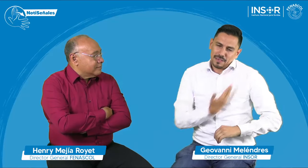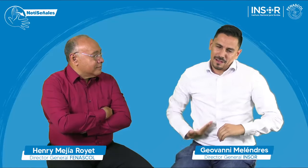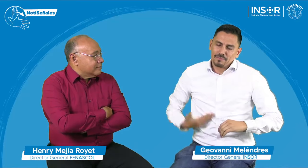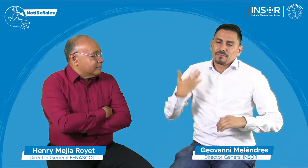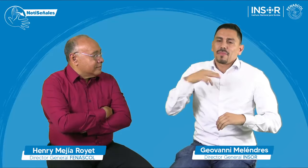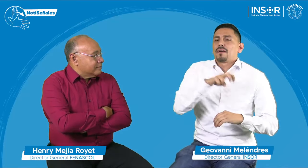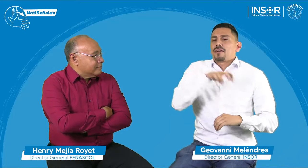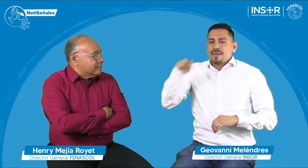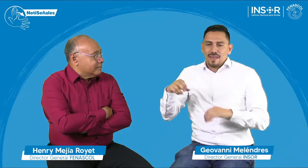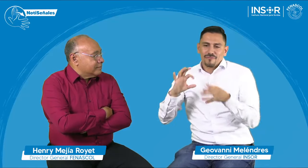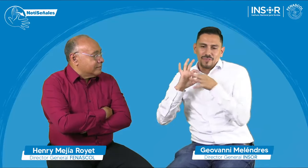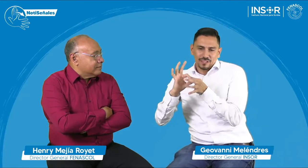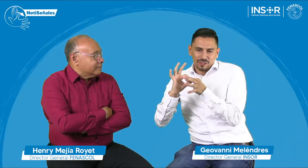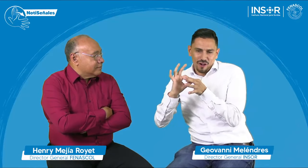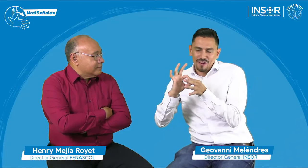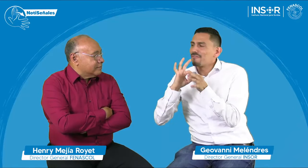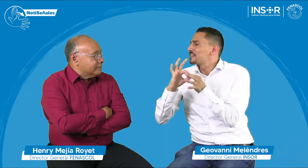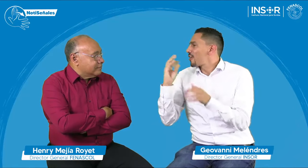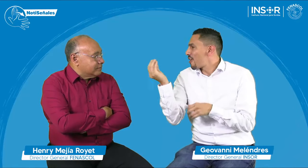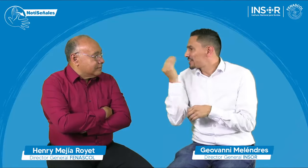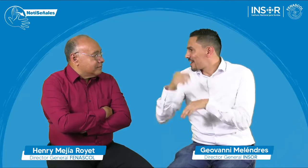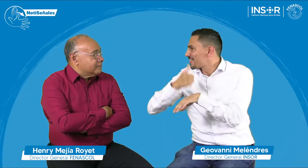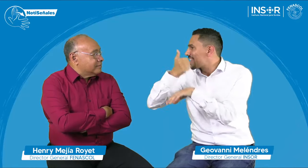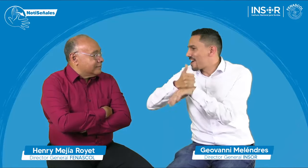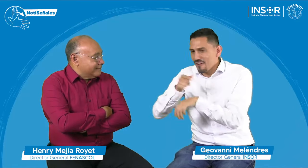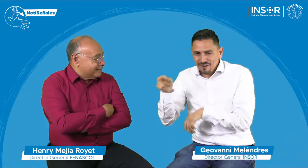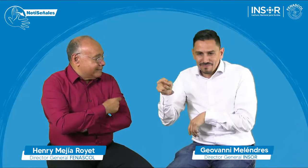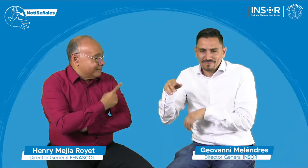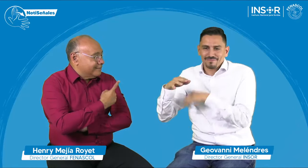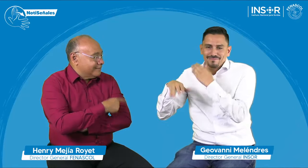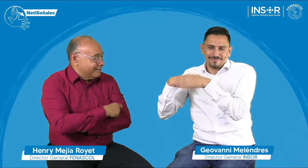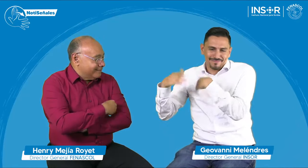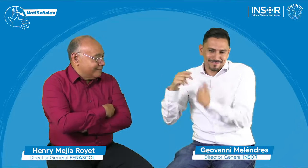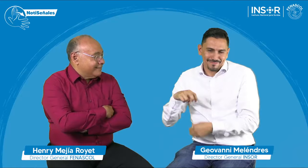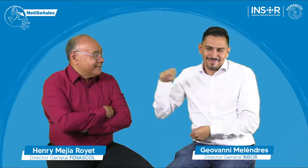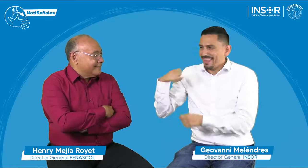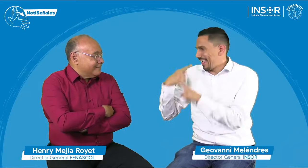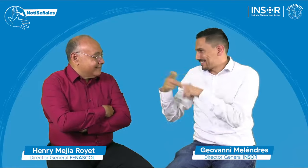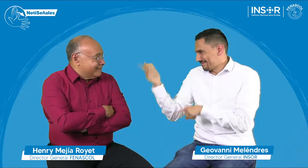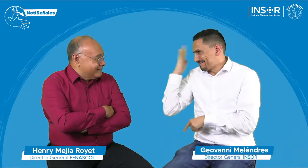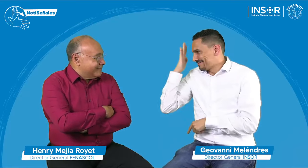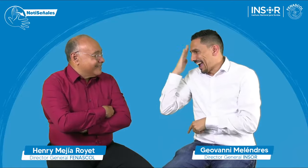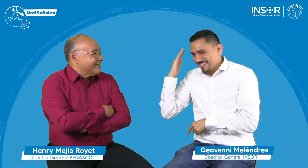ansia de ser líder. fui miembro